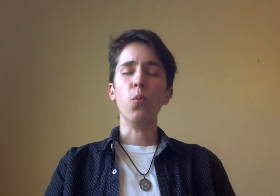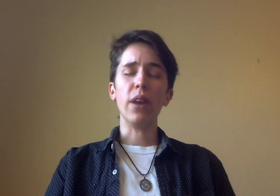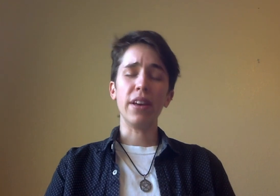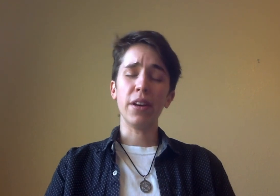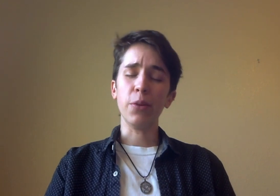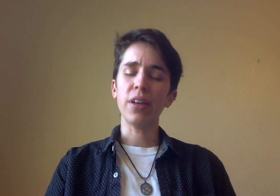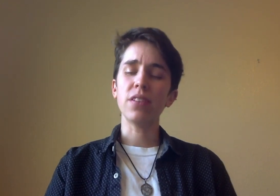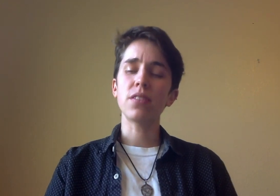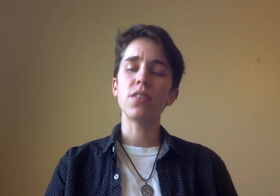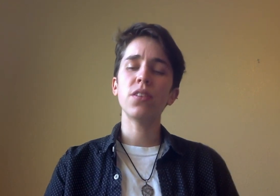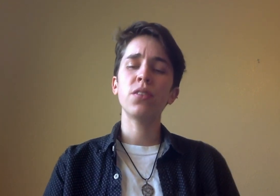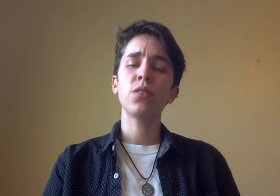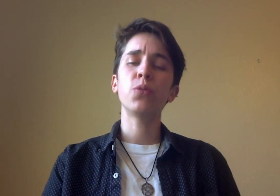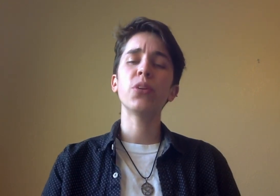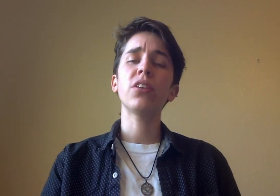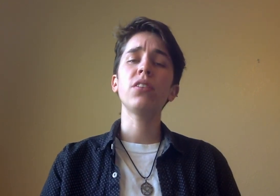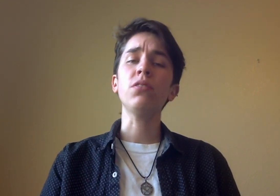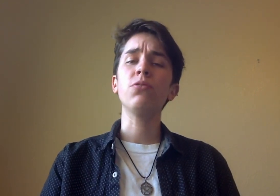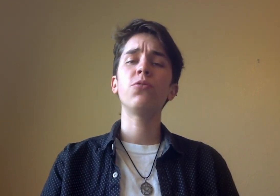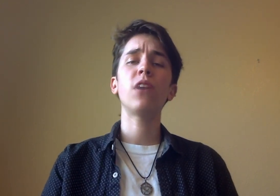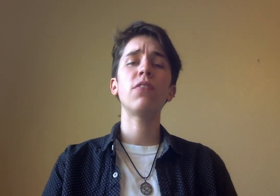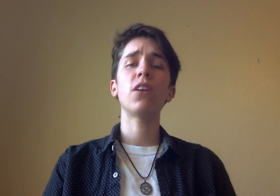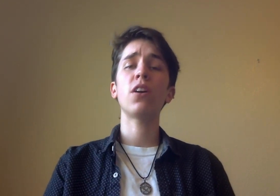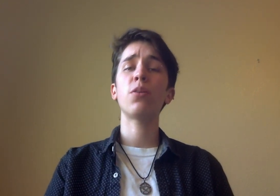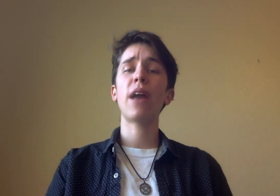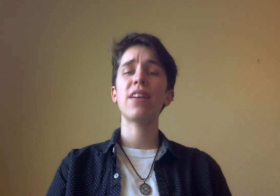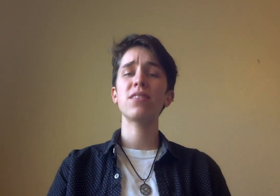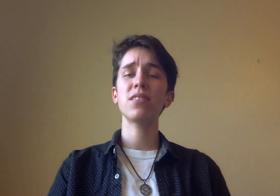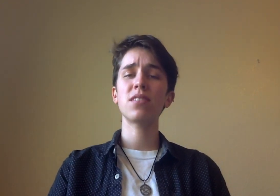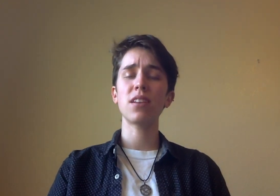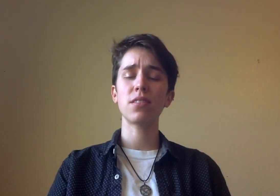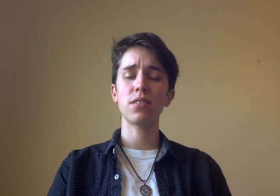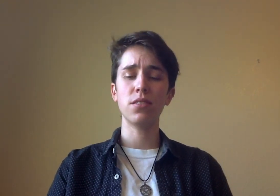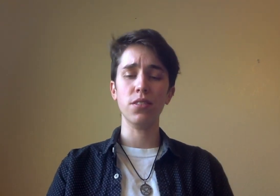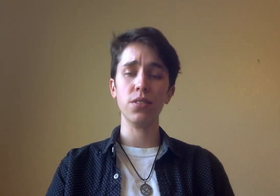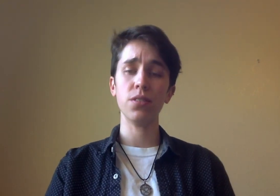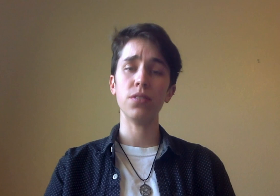¿Dónde está el dolor por los antepasados?